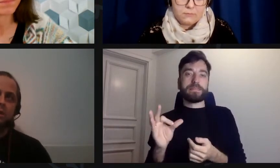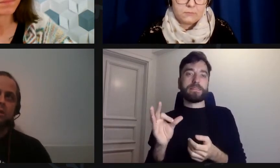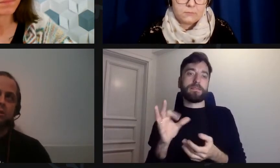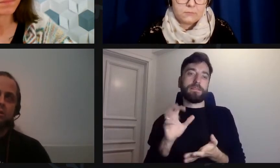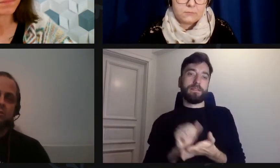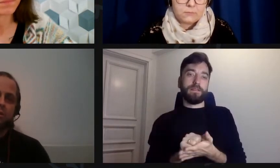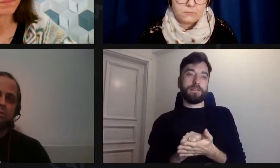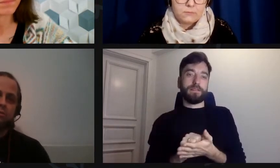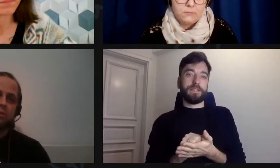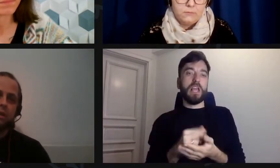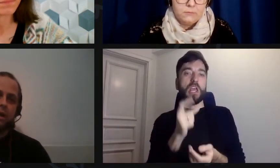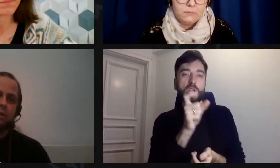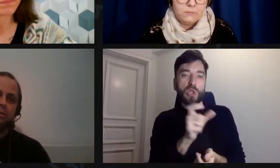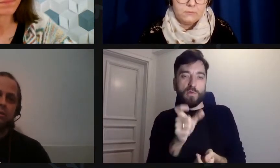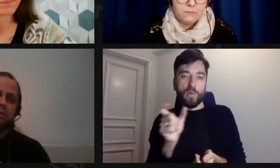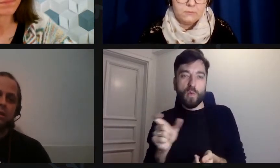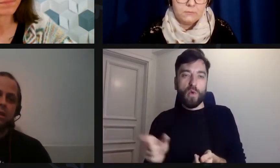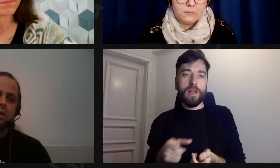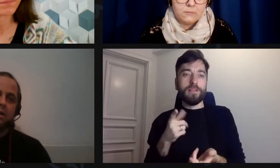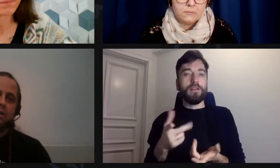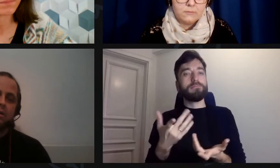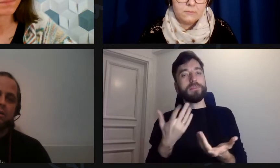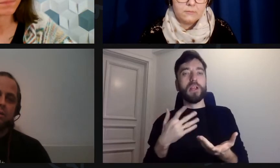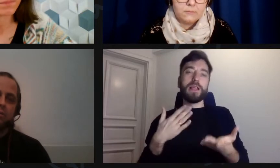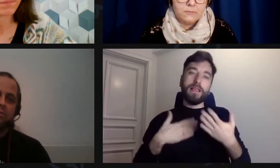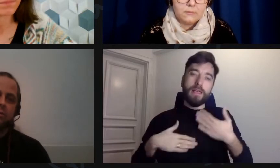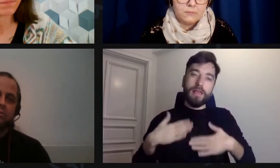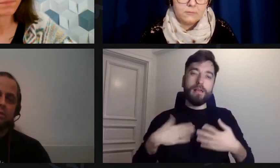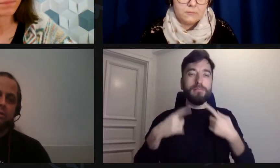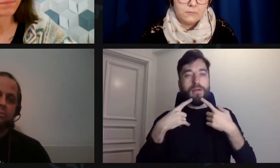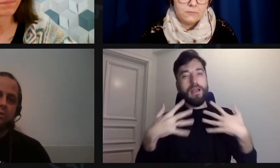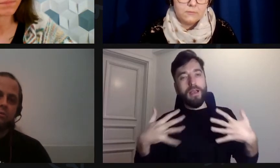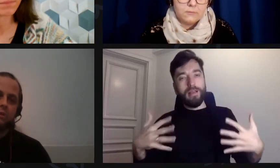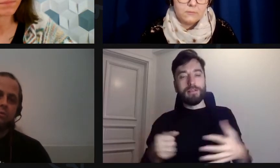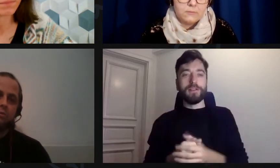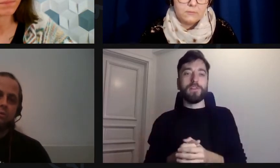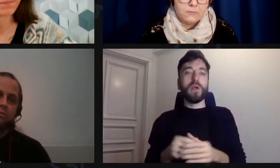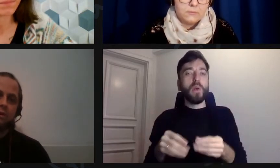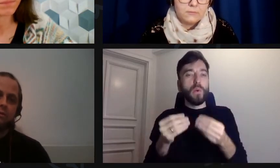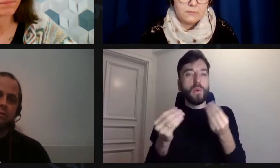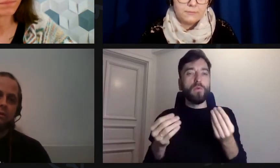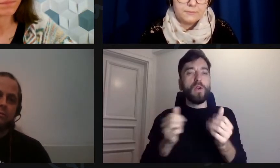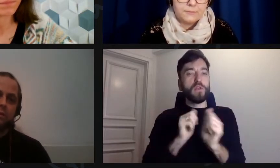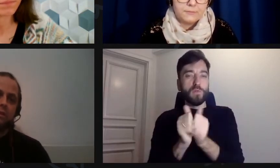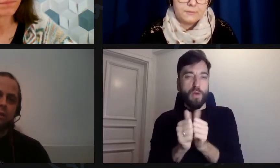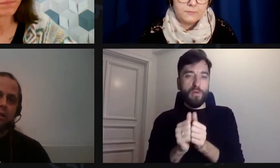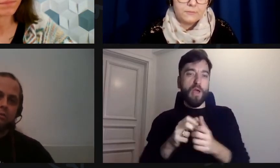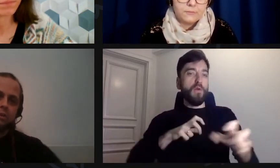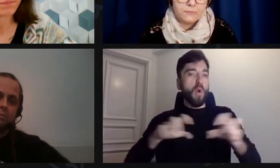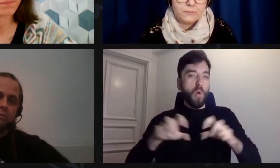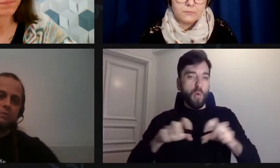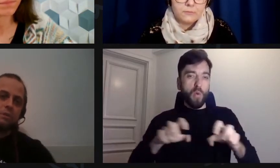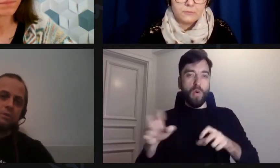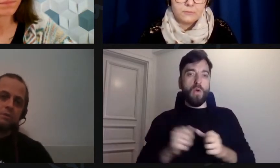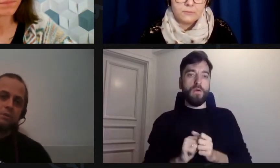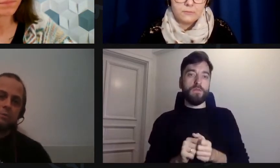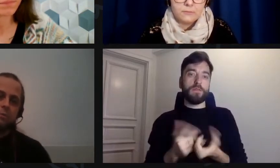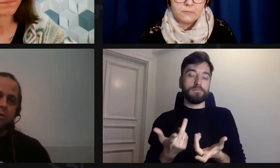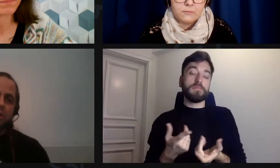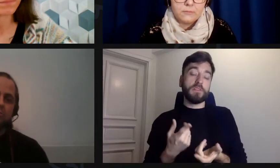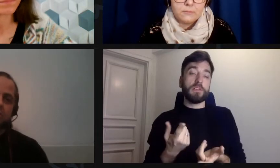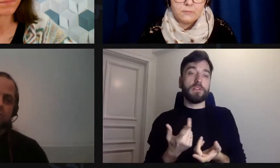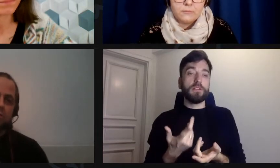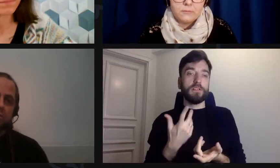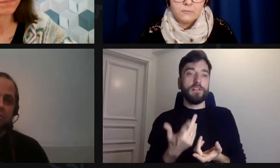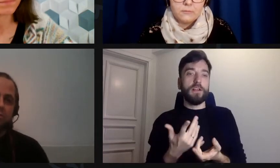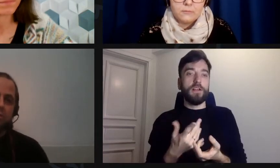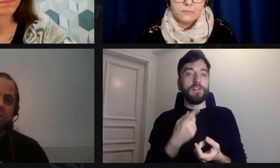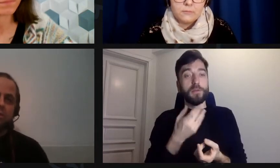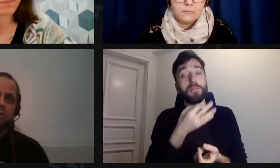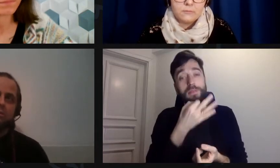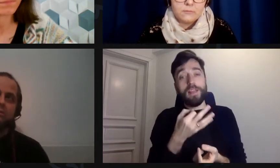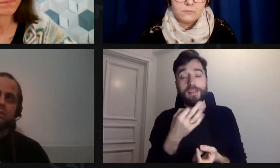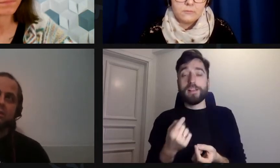bardziej idące w kierunku rekreacji i takiego rozwoju sportowego i ruchowego na tyle ile można raz w tygodniu.